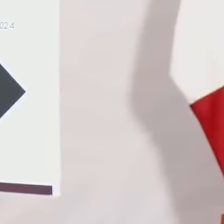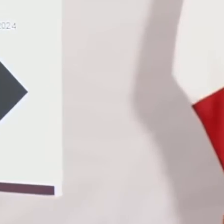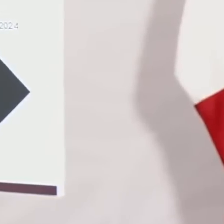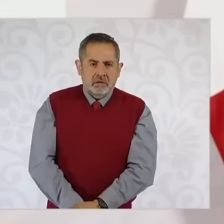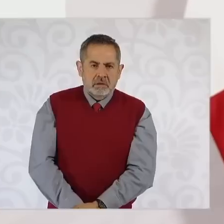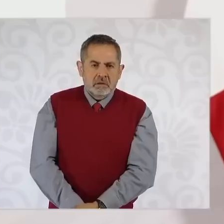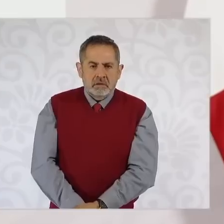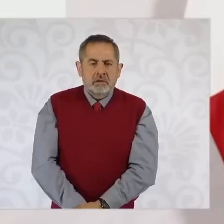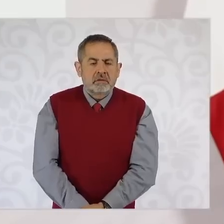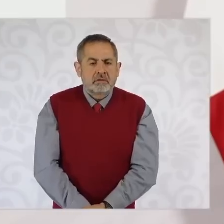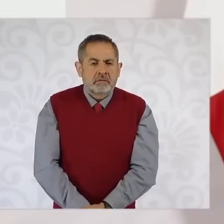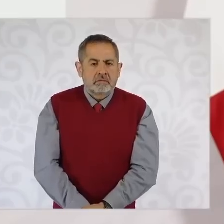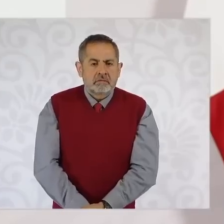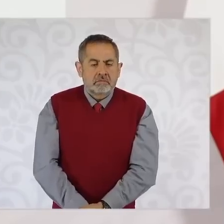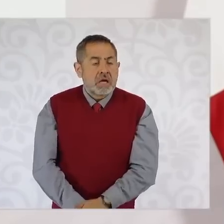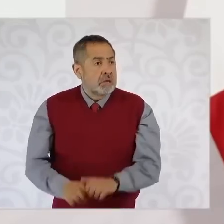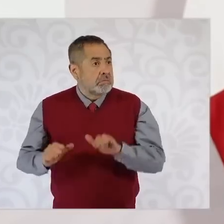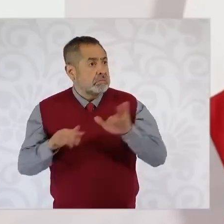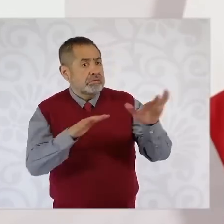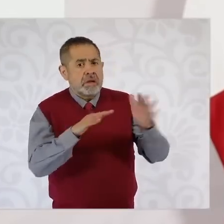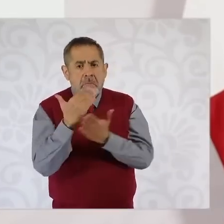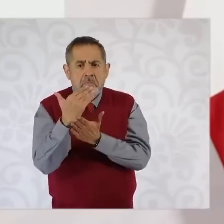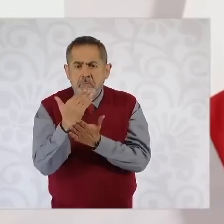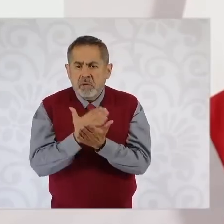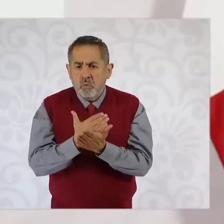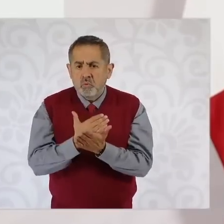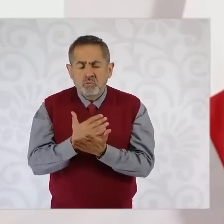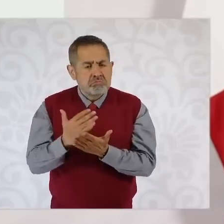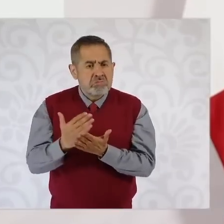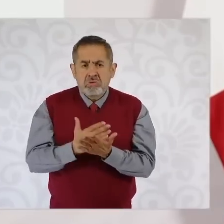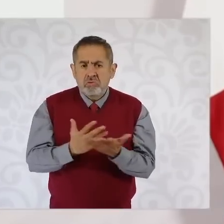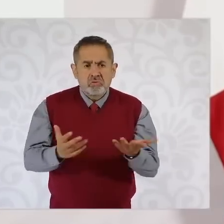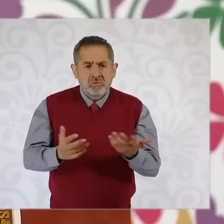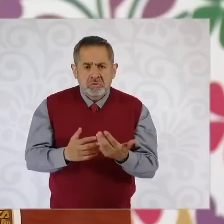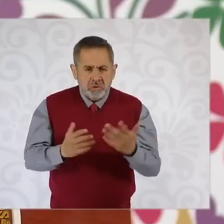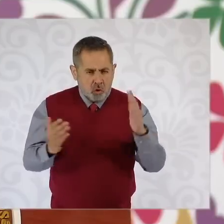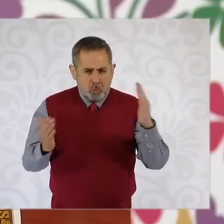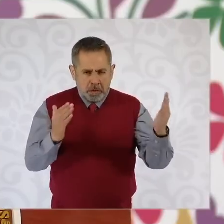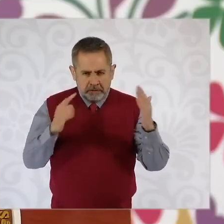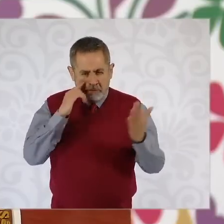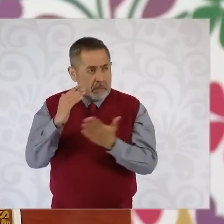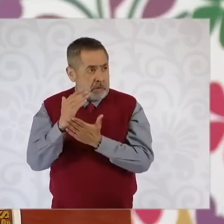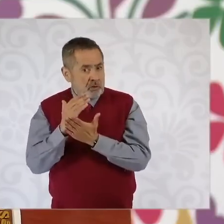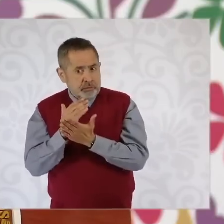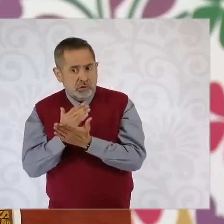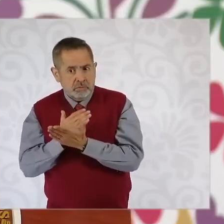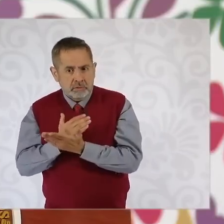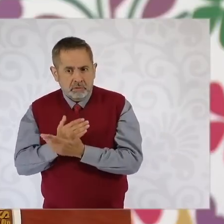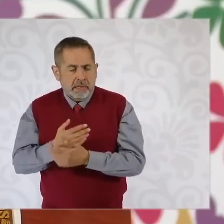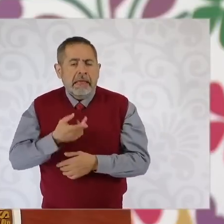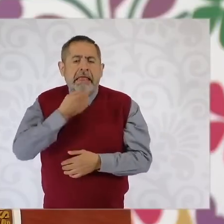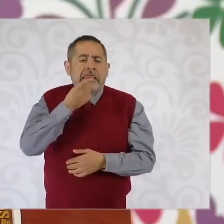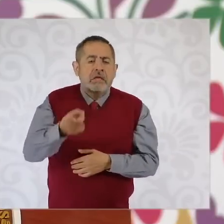además solo la comparación que es importante qué dijo Cedillo entonces de los